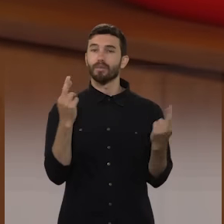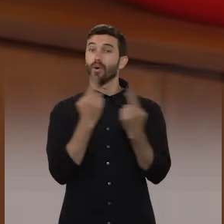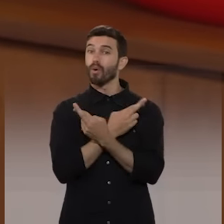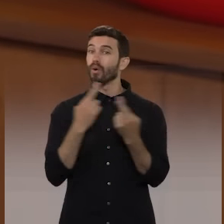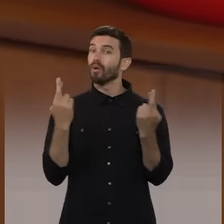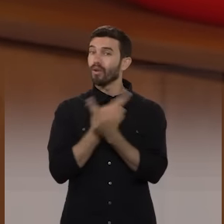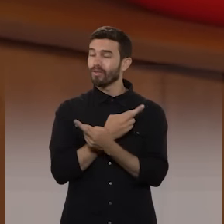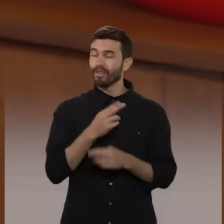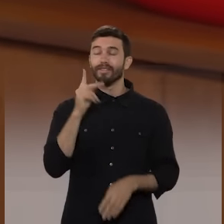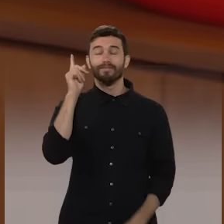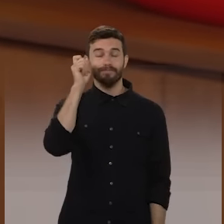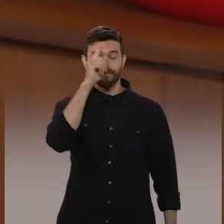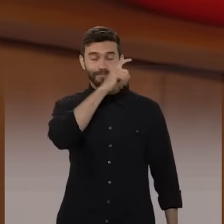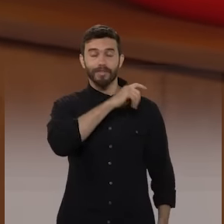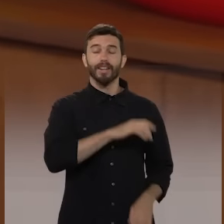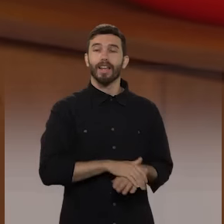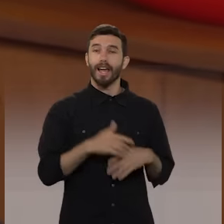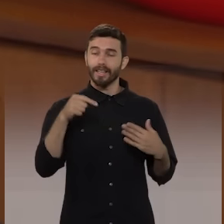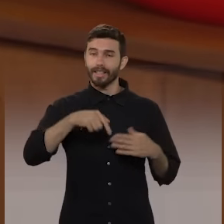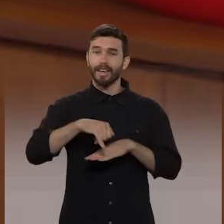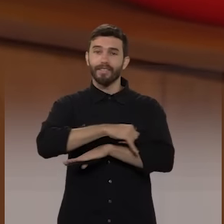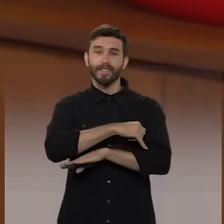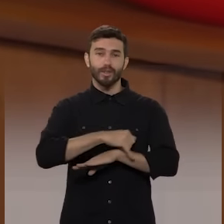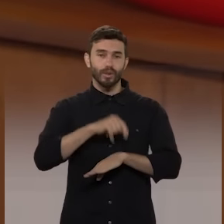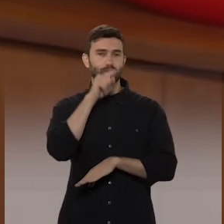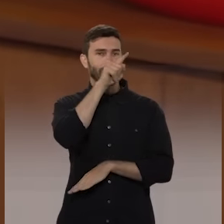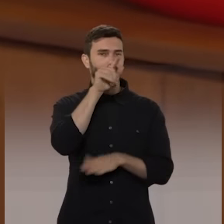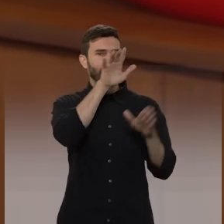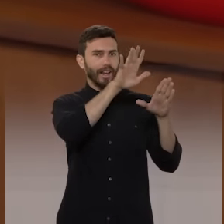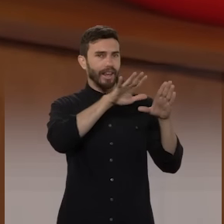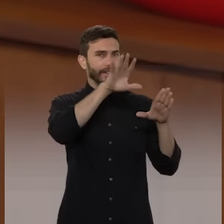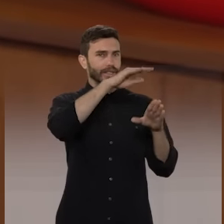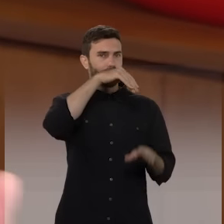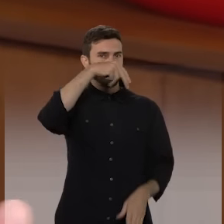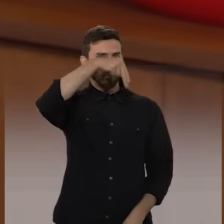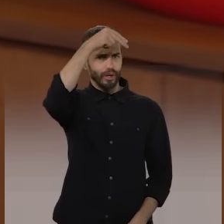algumas dificuldades ainda na nossa infraestrutura naquela região e isso tem melhorado com o tempo,